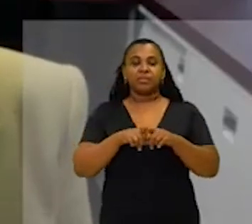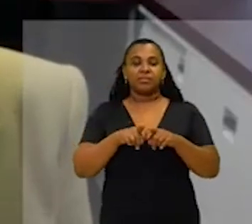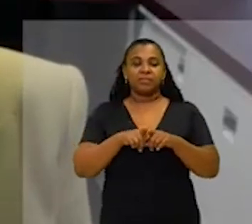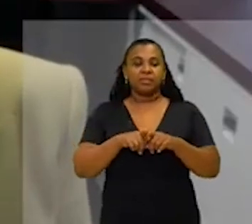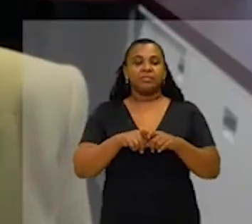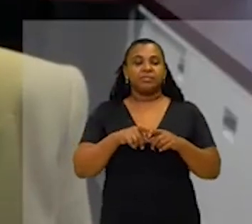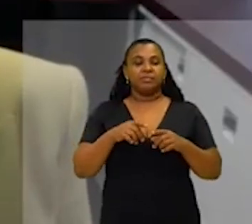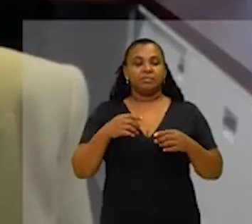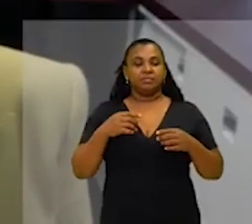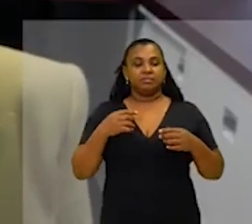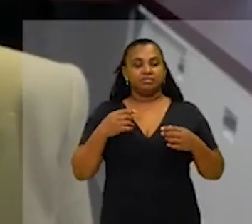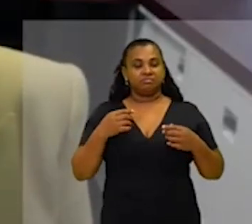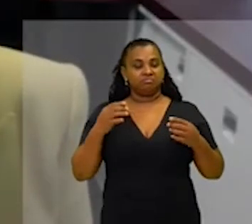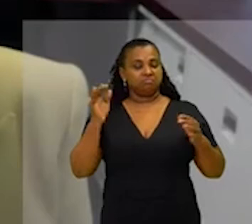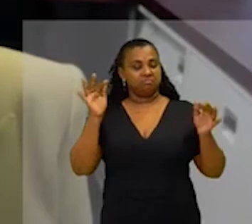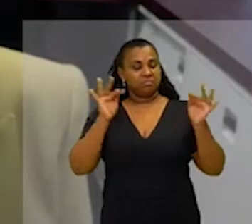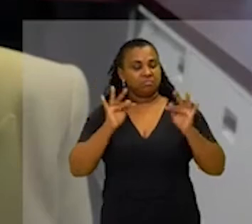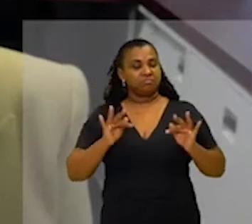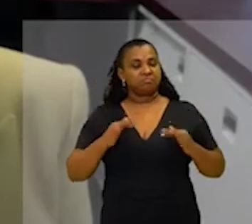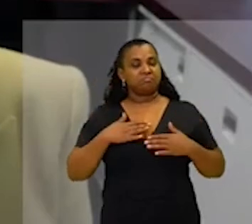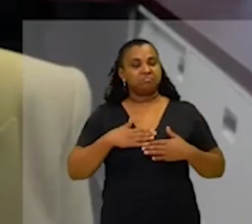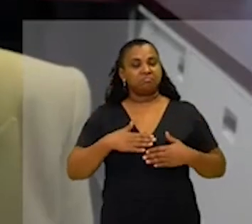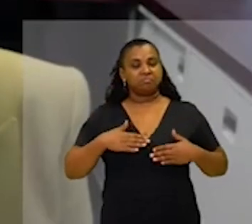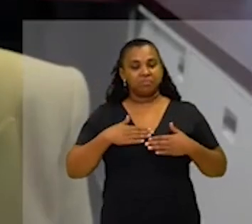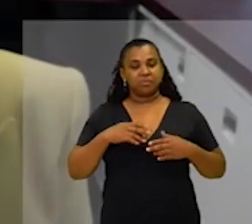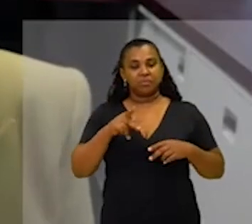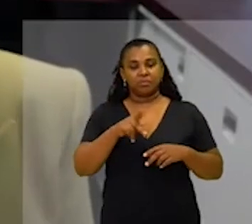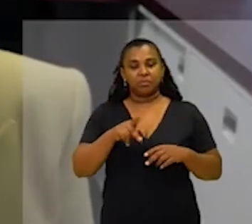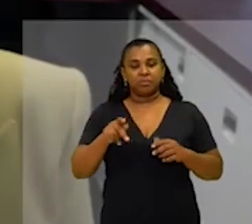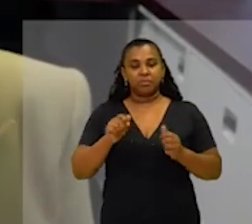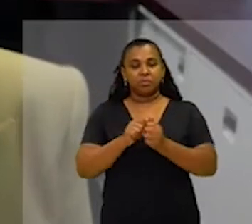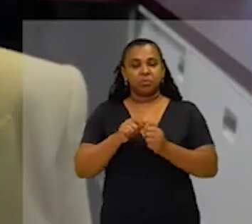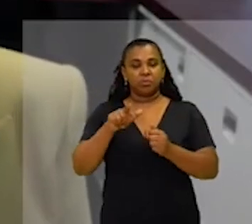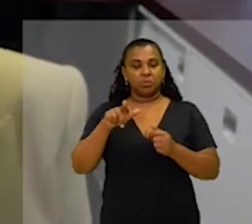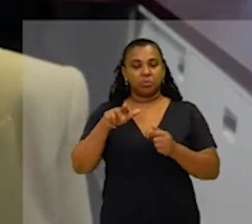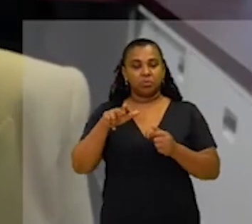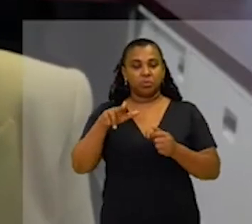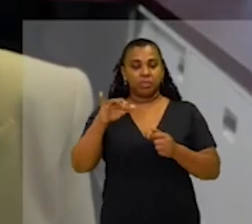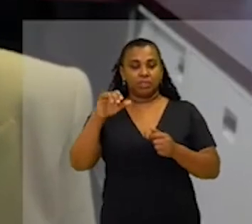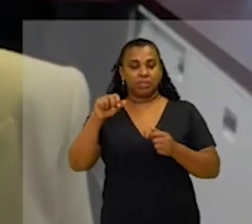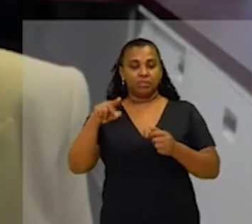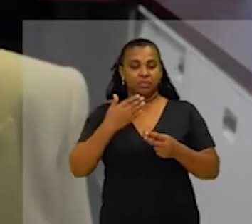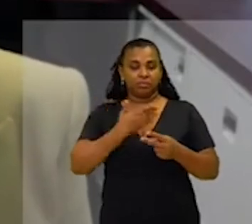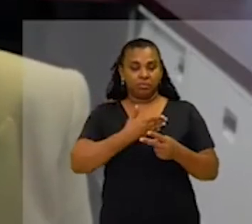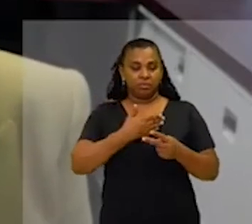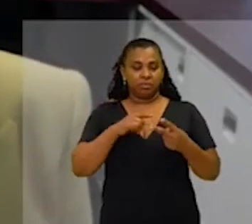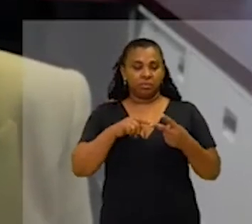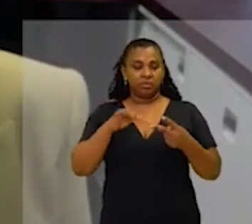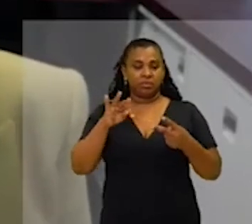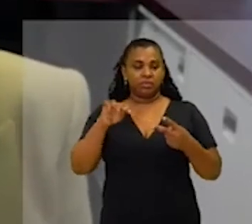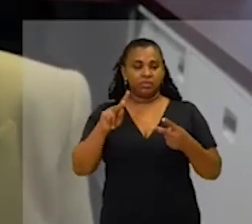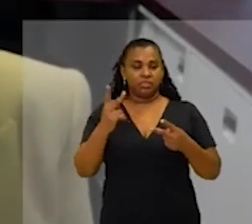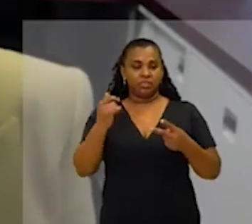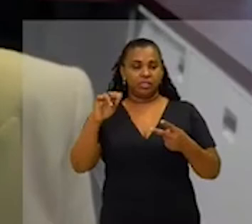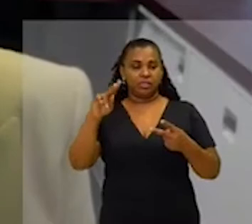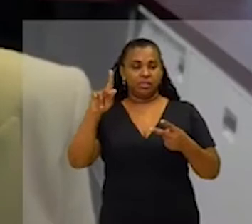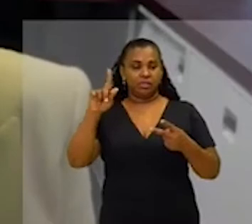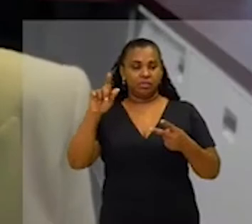pegam essa mesa professora Luciana Nepomuceno que ele da amiga professor Thiago Professor Kleber e